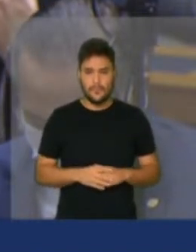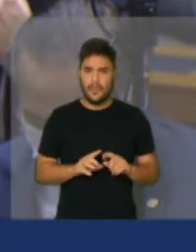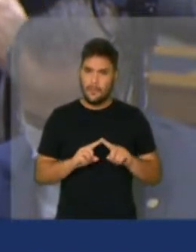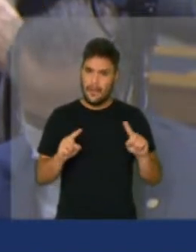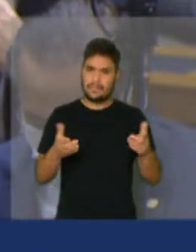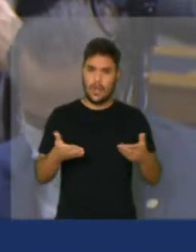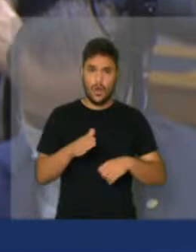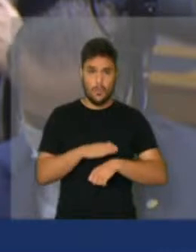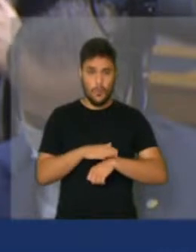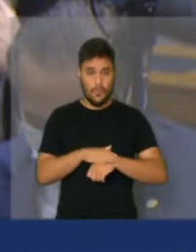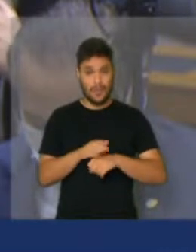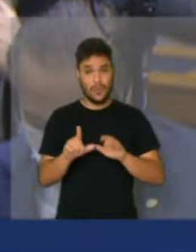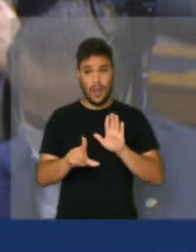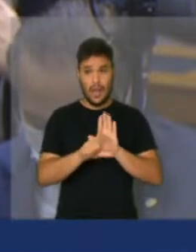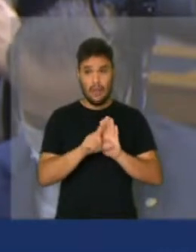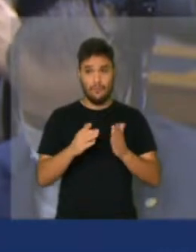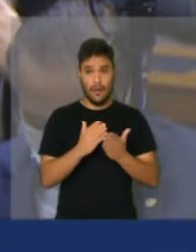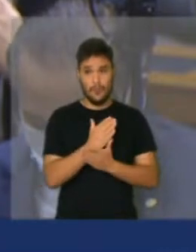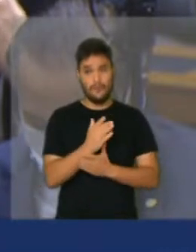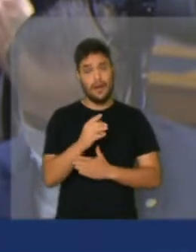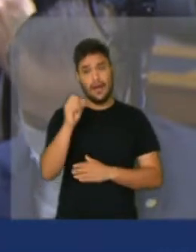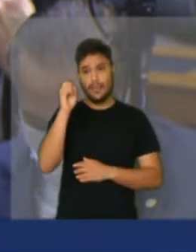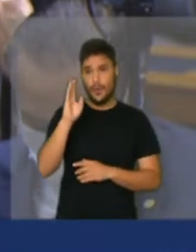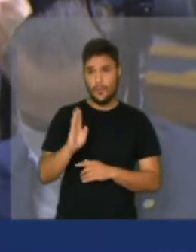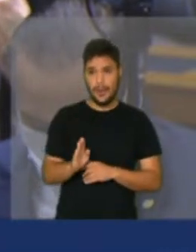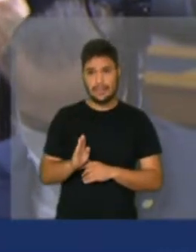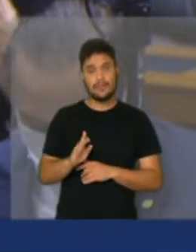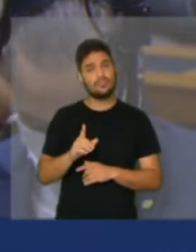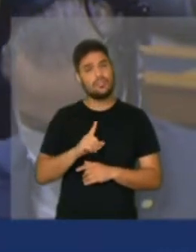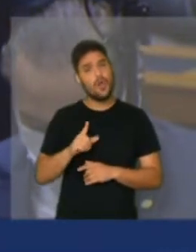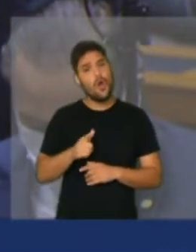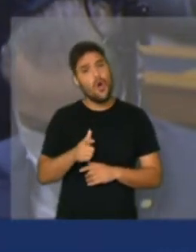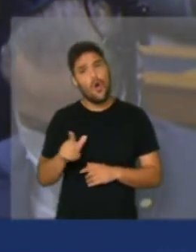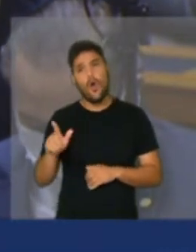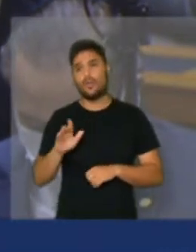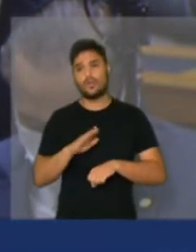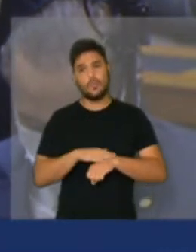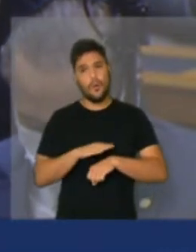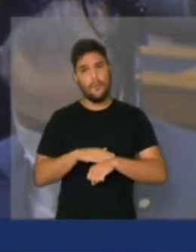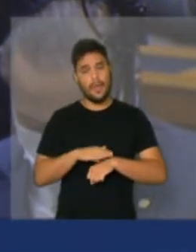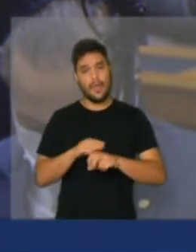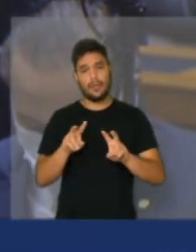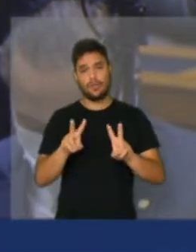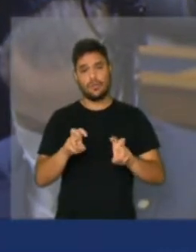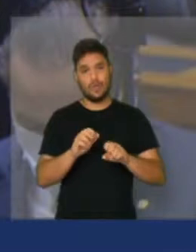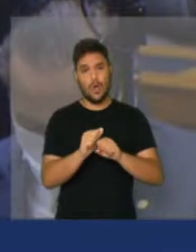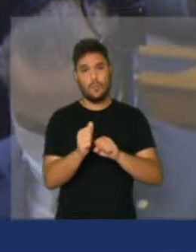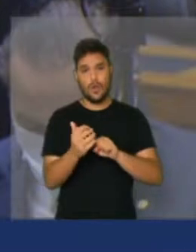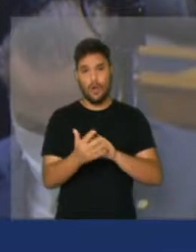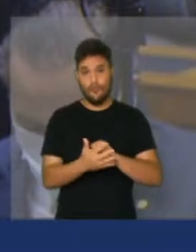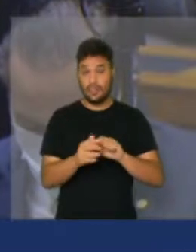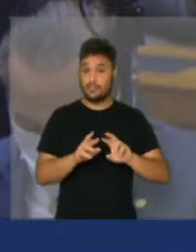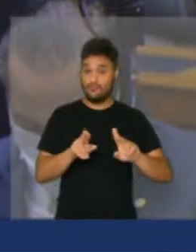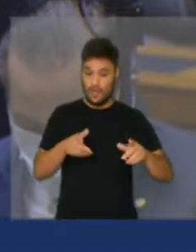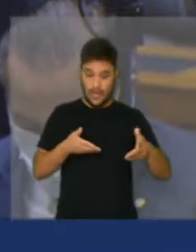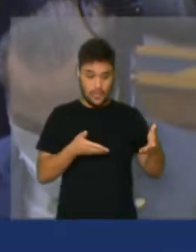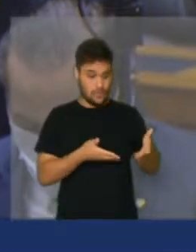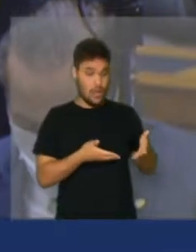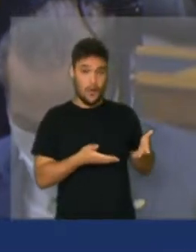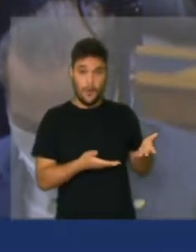SITUAÇÃO EM RELAÇÃO É COVID. MUITO DIFERENTE DO QUE A GENTE VIVENCIA HOJE. ENTÃO, É INDISCUTÍVEL QUE A GENTE PRECISA DISCIPLINAR ESSA LEI